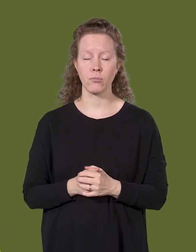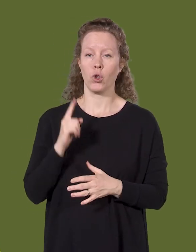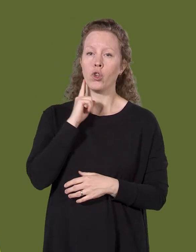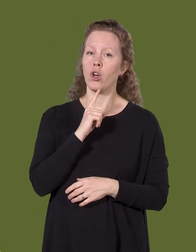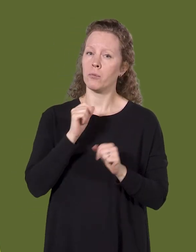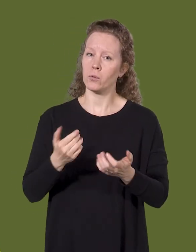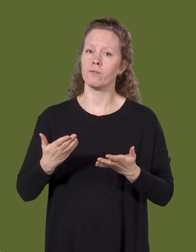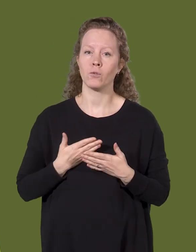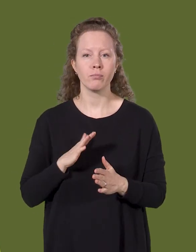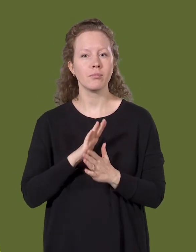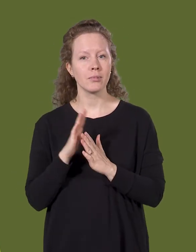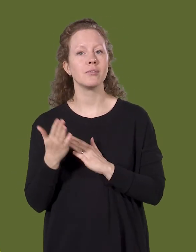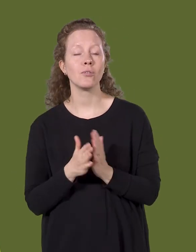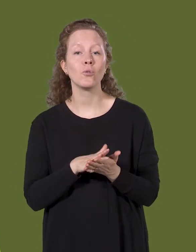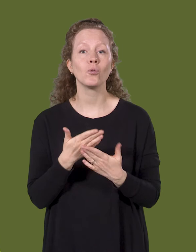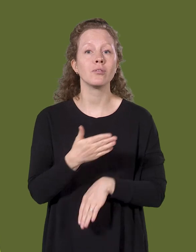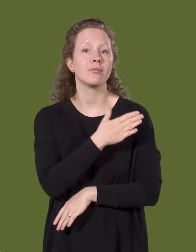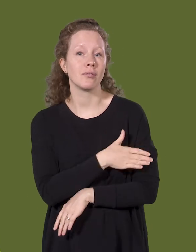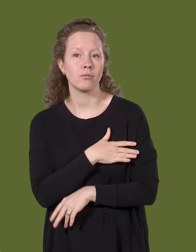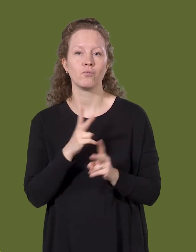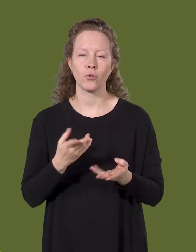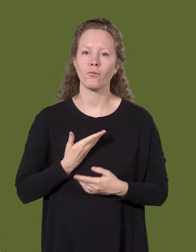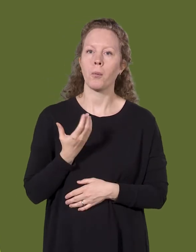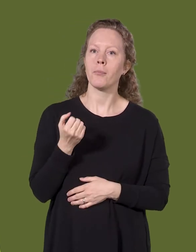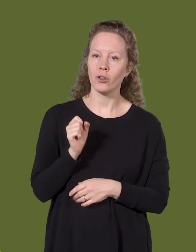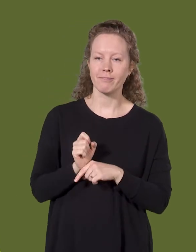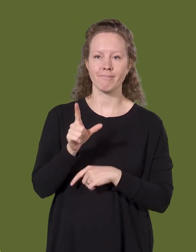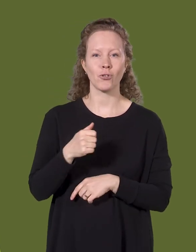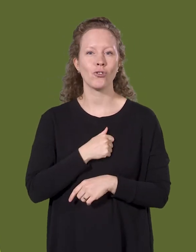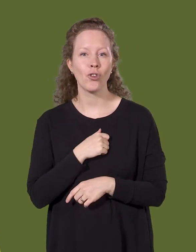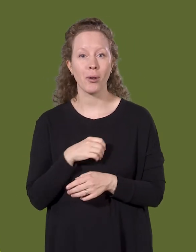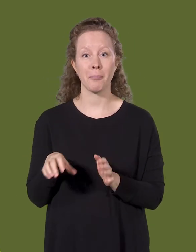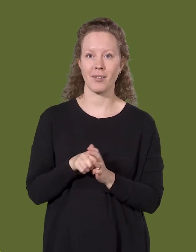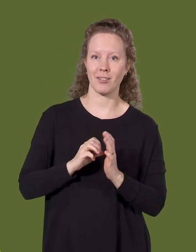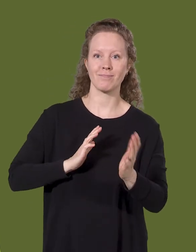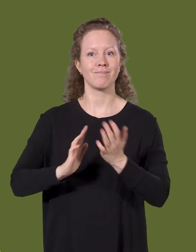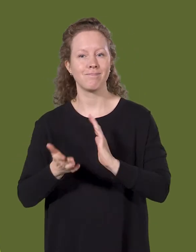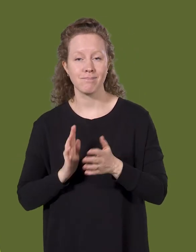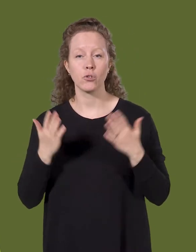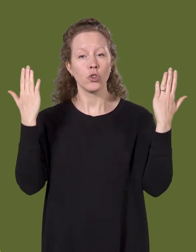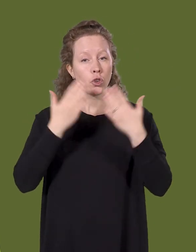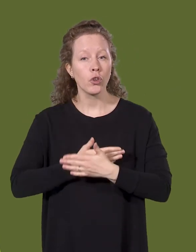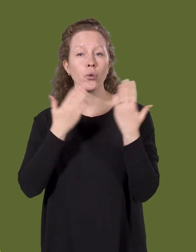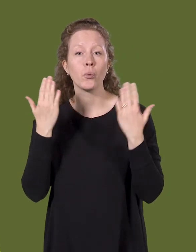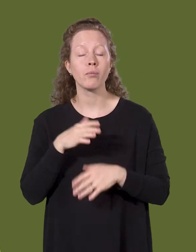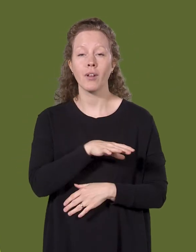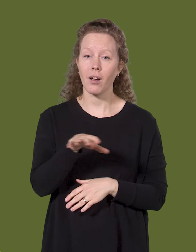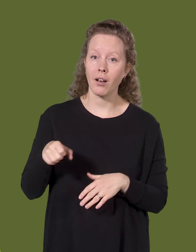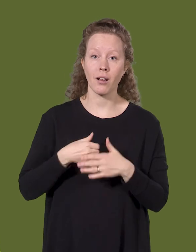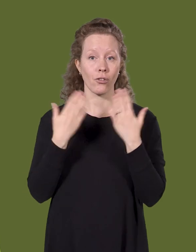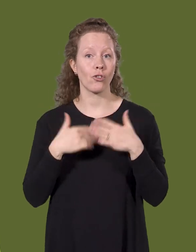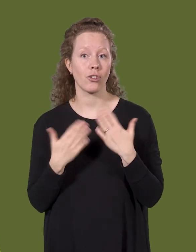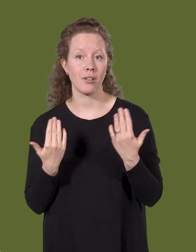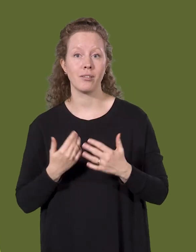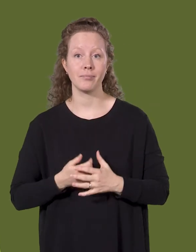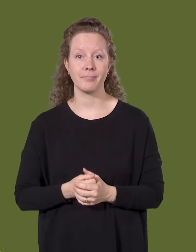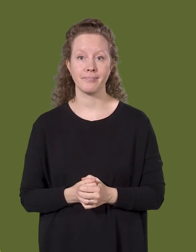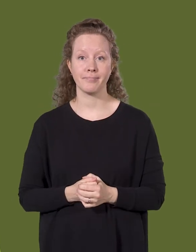Döva måste ha tillgång till tolktjänst och möjlighet att skicka nödmeddelanden på teckenspråk 24/7.